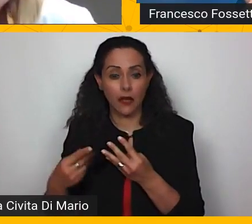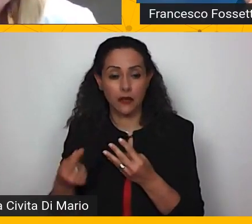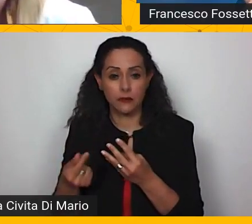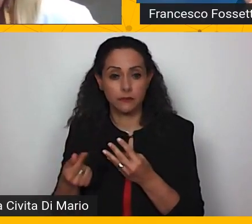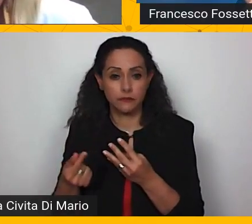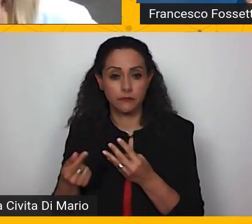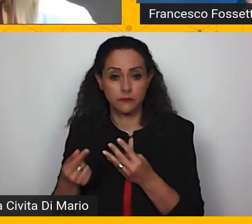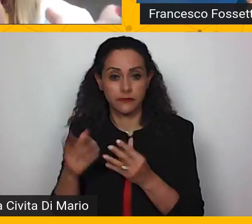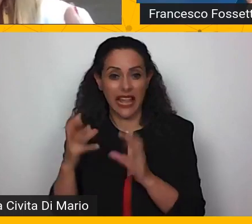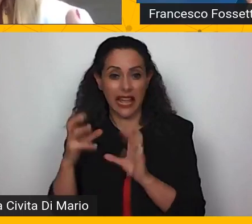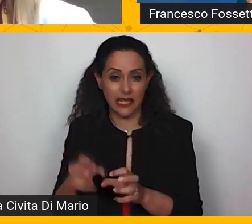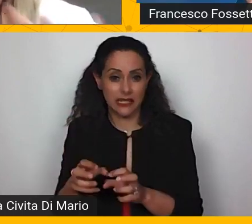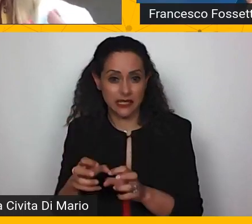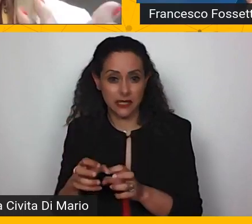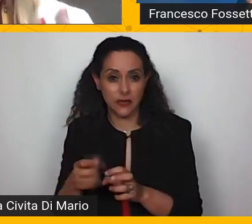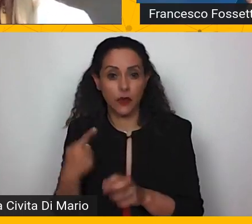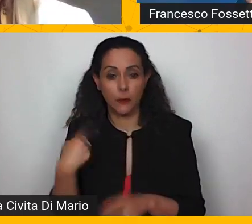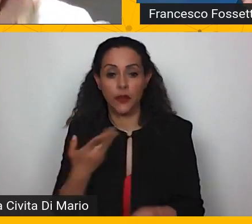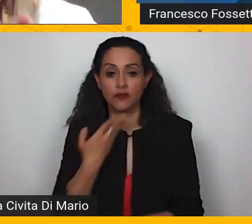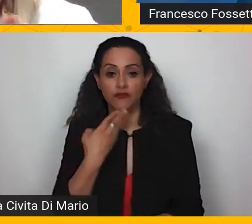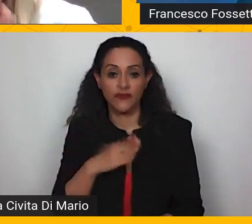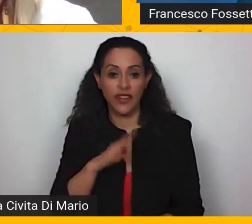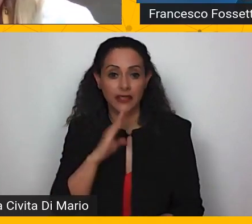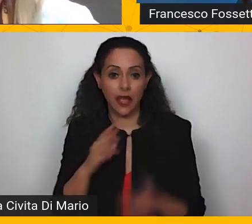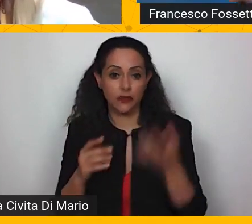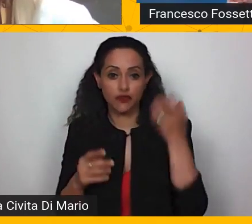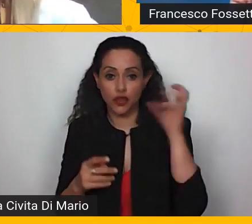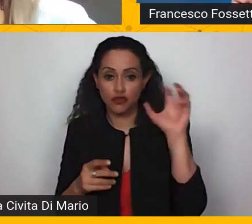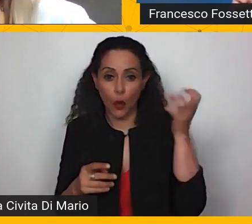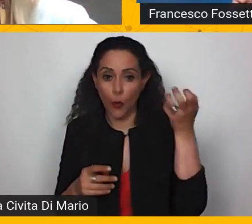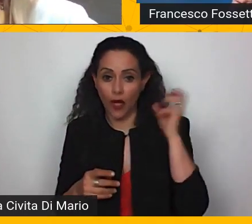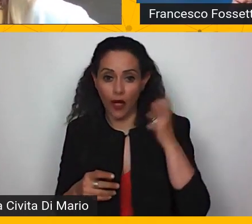aggressive. E poi hanno anche il vantaggio che appunto lo